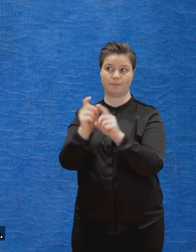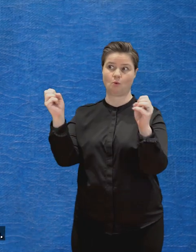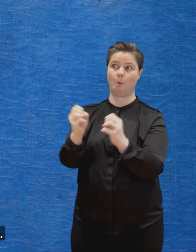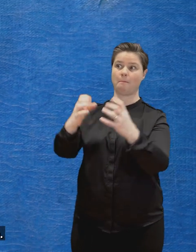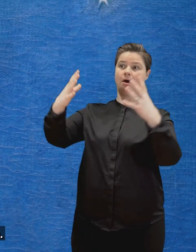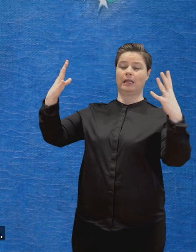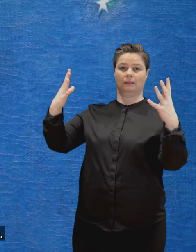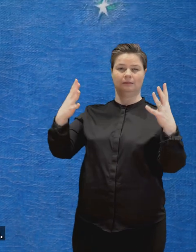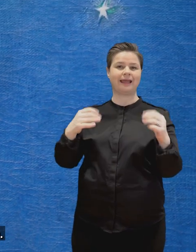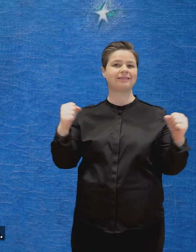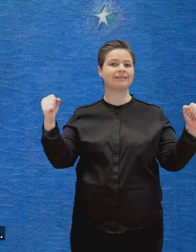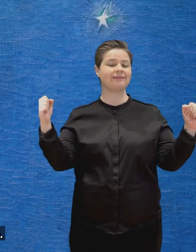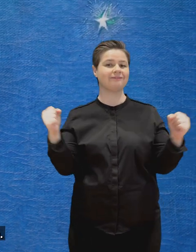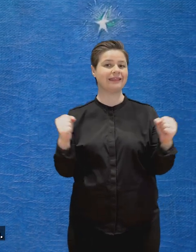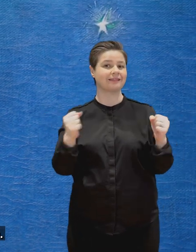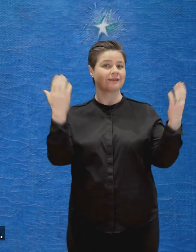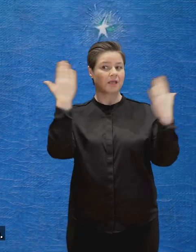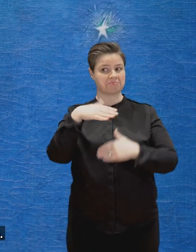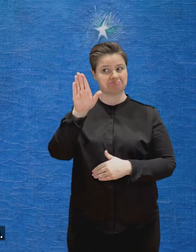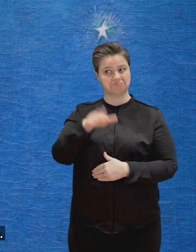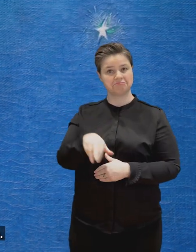en vinternatt i Rondane.